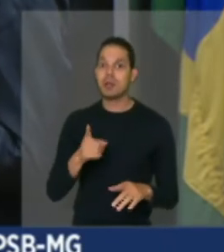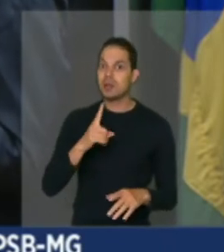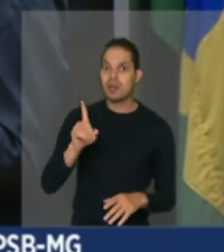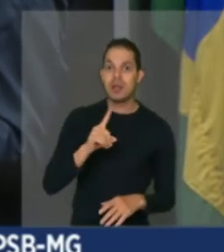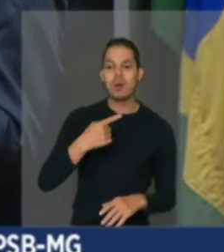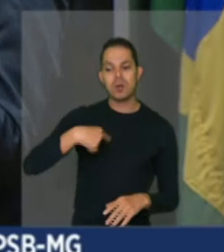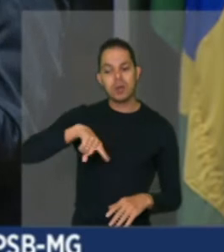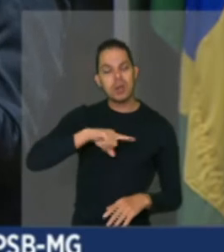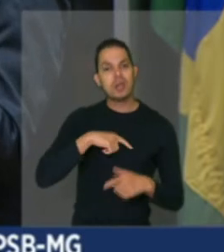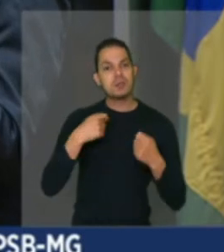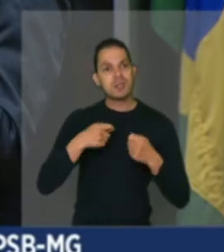MANTER ESSAS UTIS QUE FOI CREDENCIADA AGORA NO COVID-19